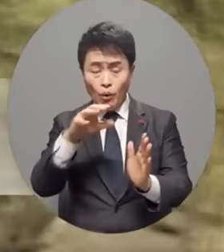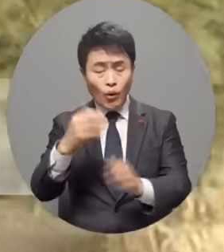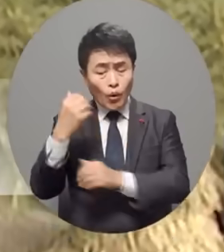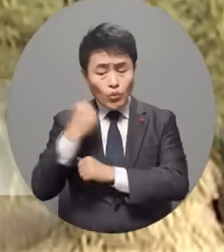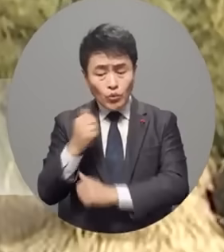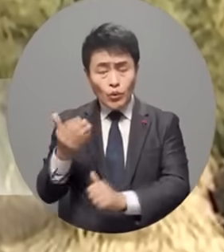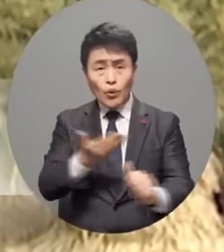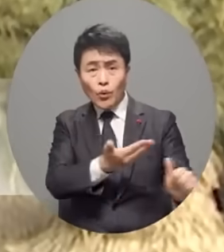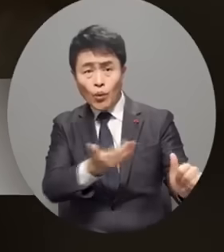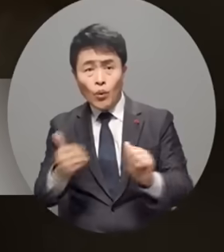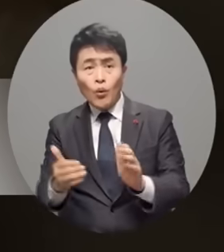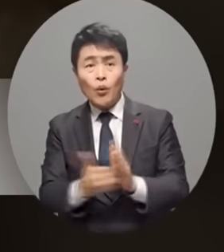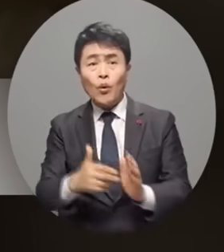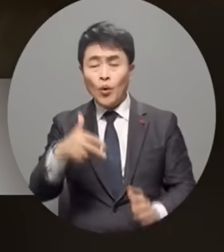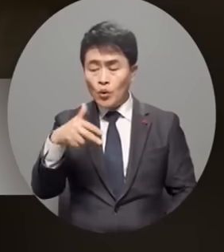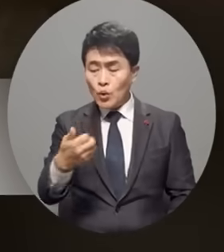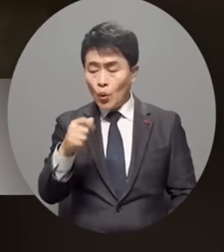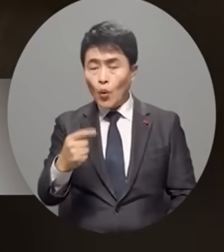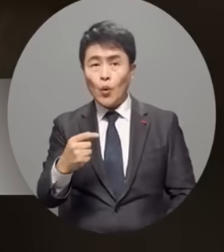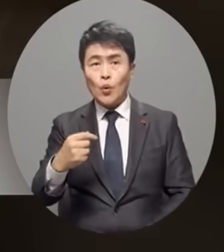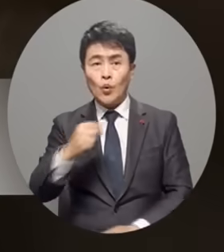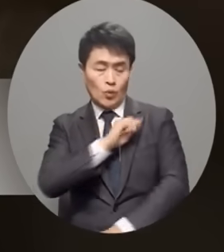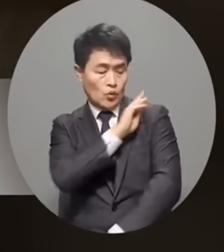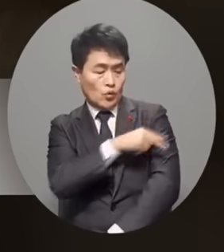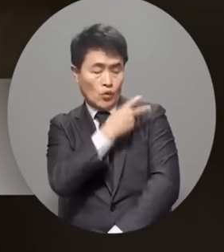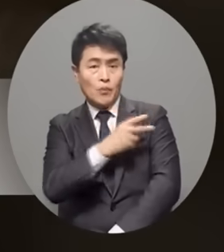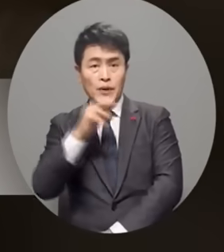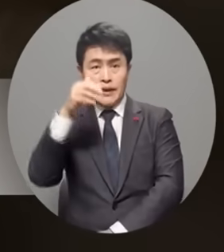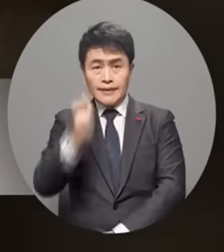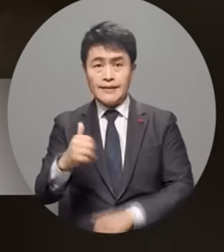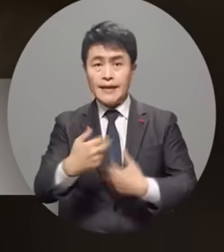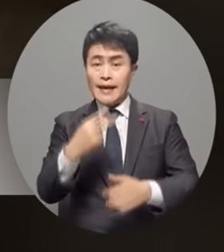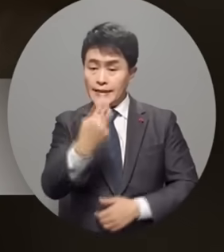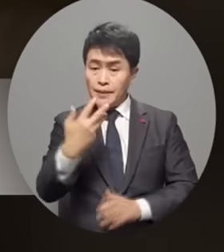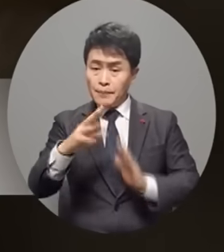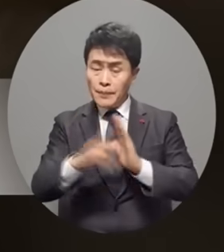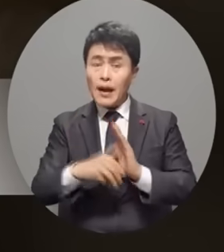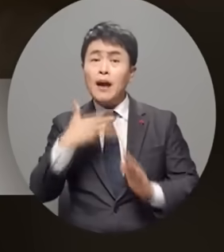또 12.12 당일 연희동 비밀 요정으로 군수뇌부를 유인했던 조홍 수경사 헌병단장은